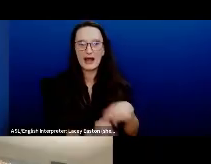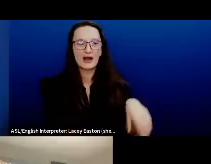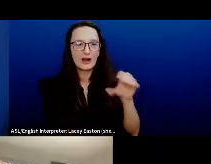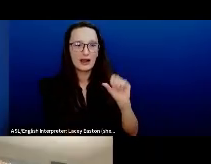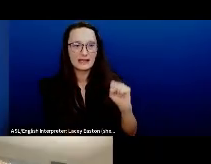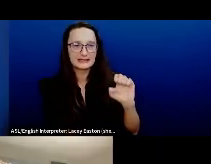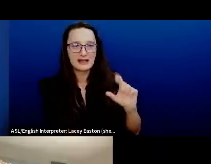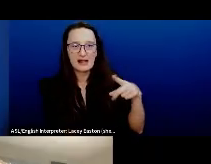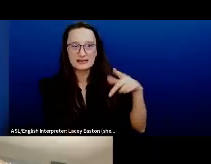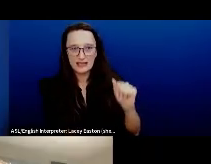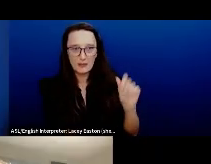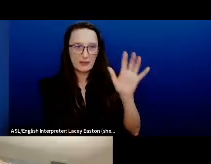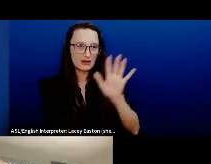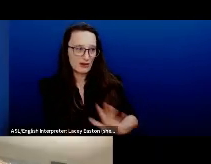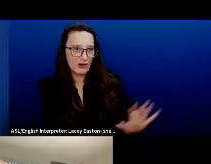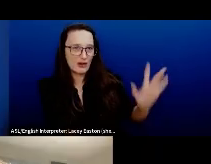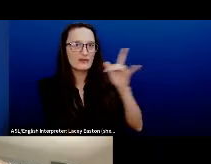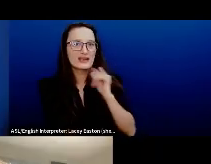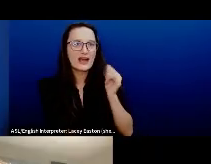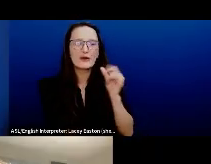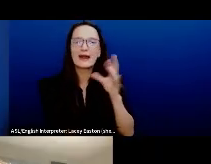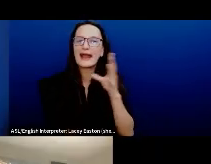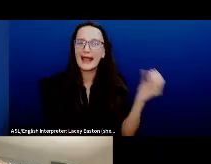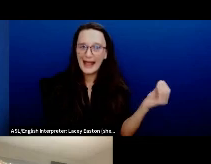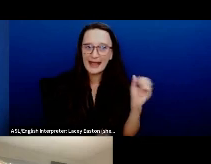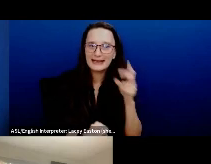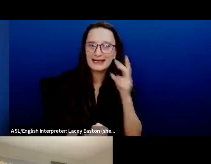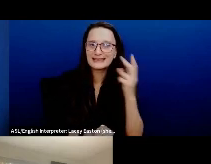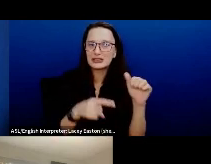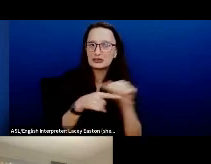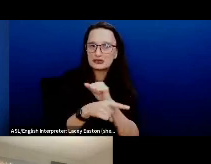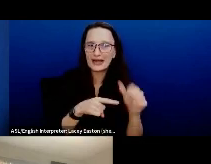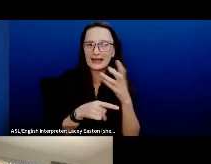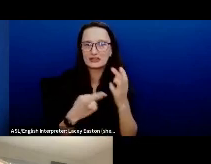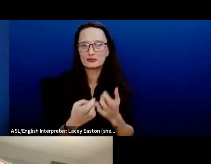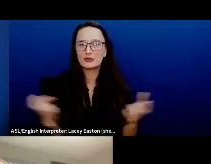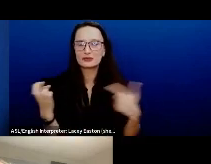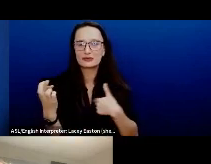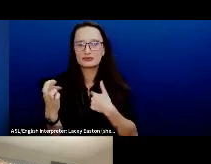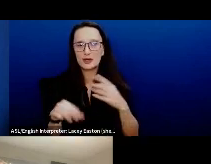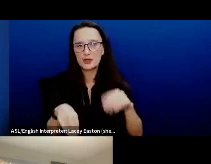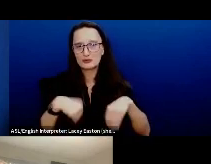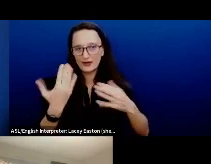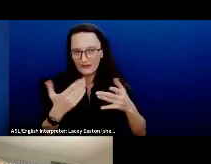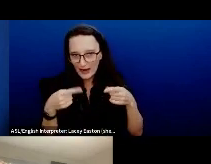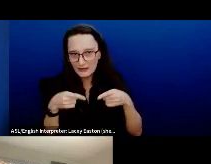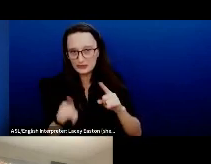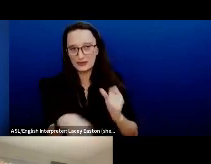realizamos durante todo el año CDE también tiene un sitio web con información que se encuentra en esta diapositiva relacionada con